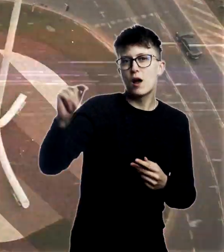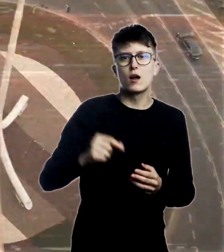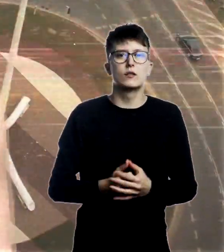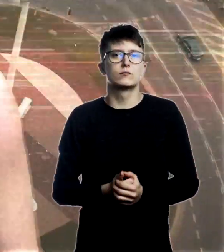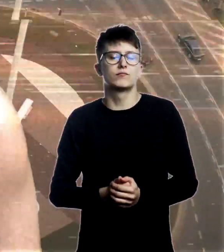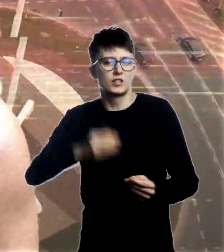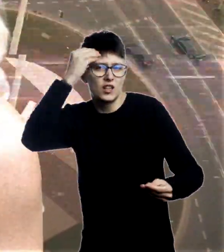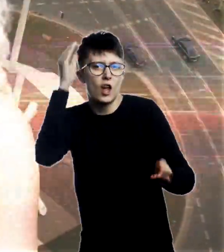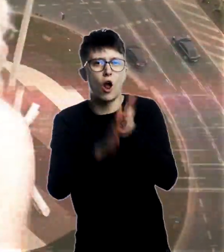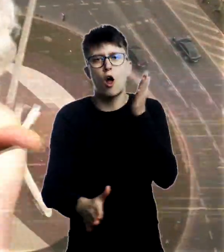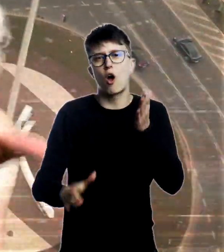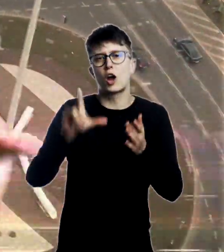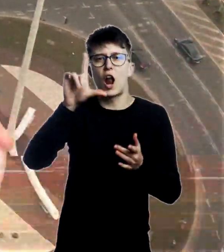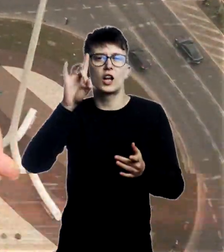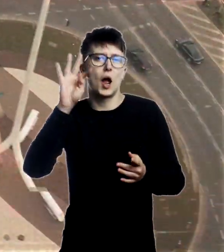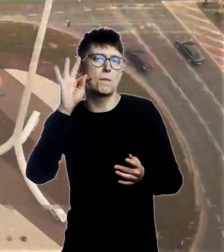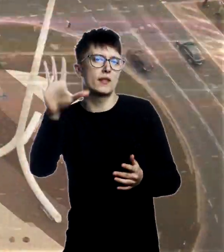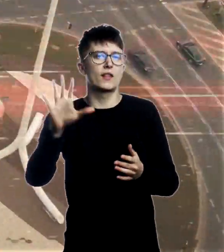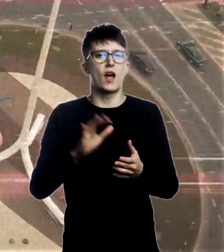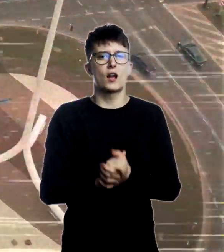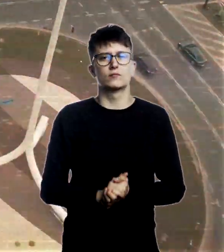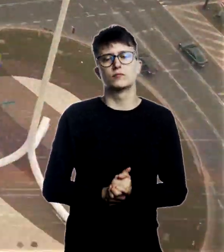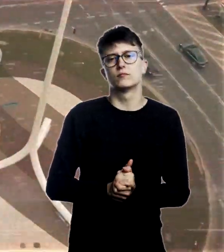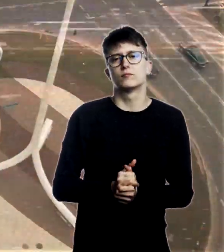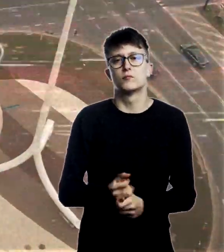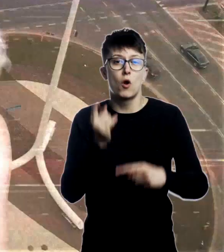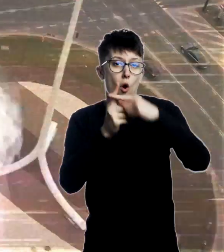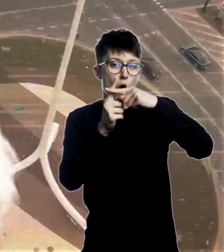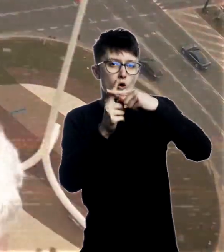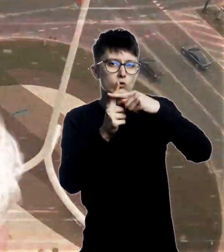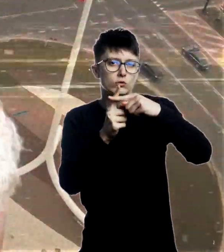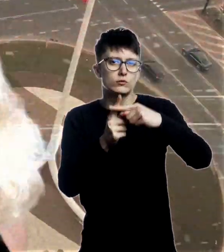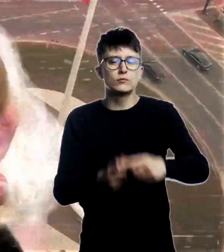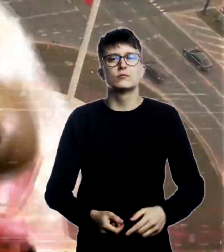ideologii LGBT PLUS!